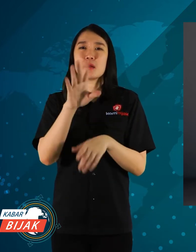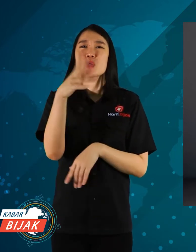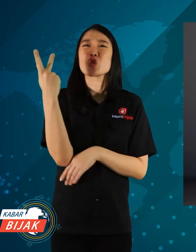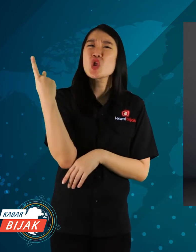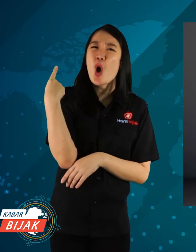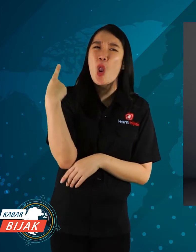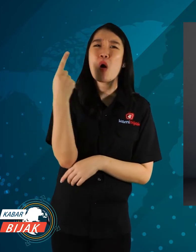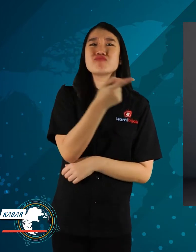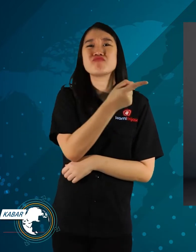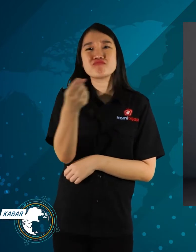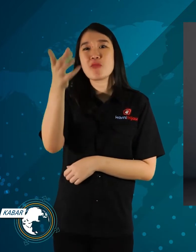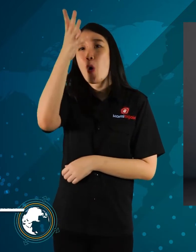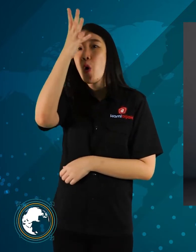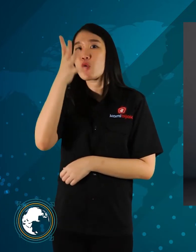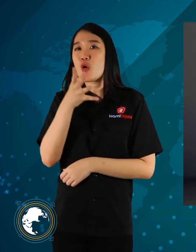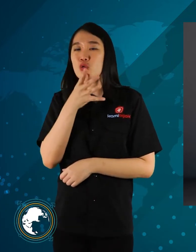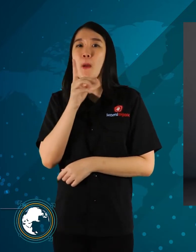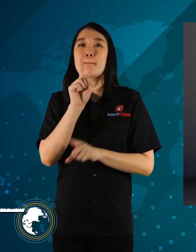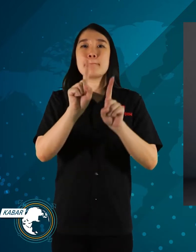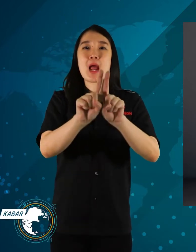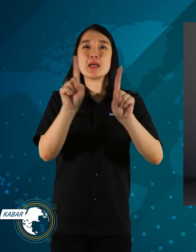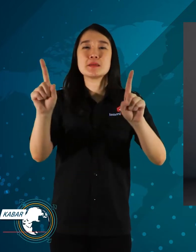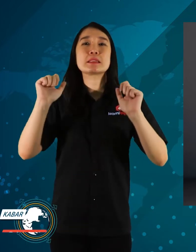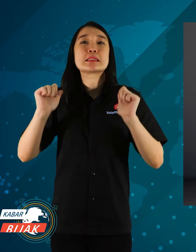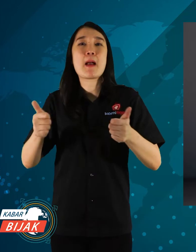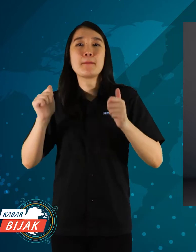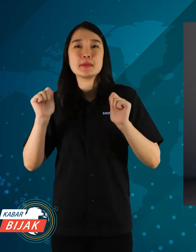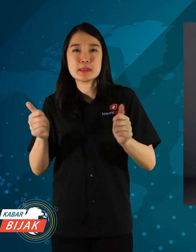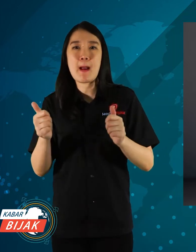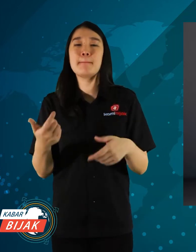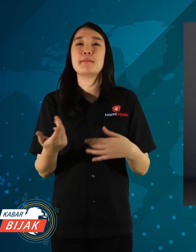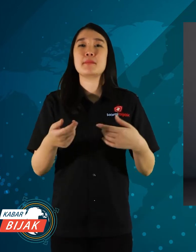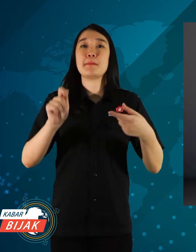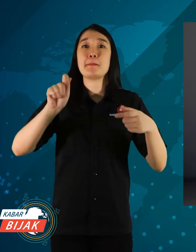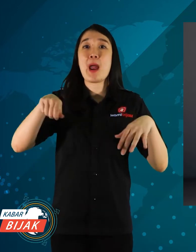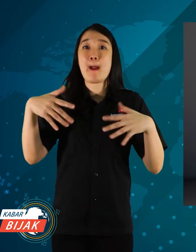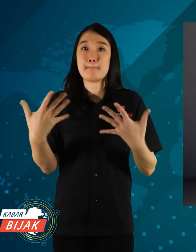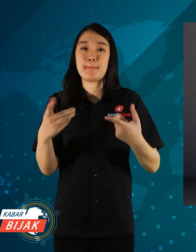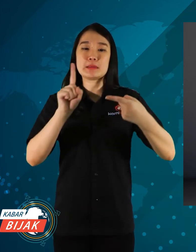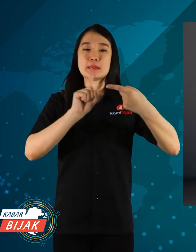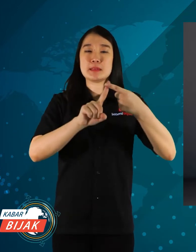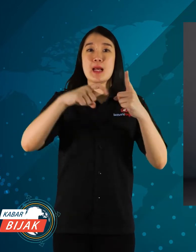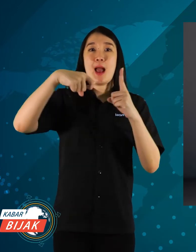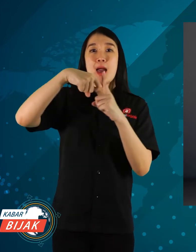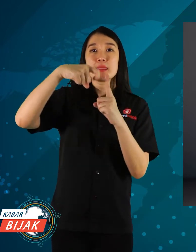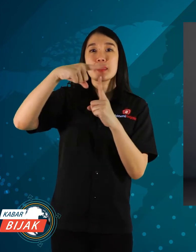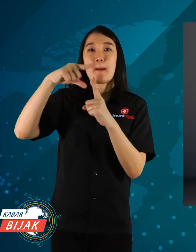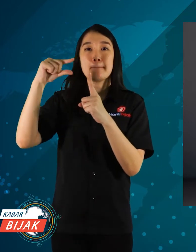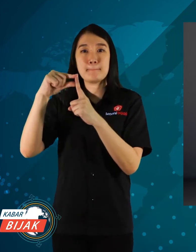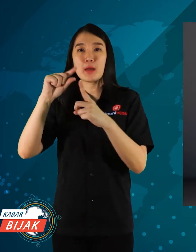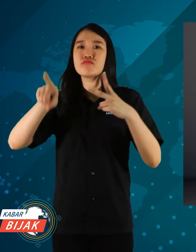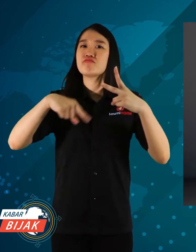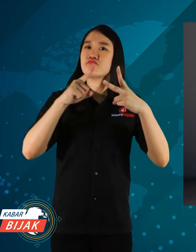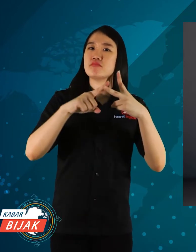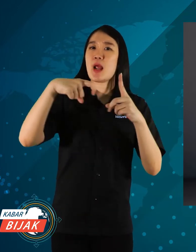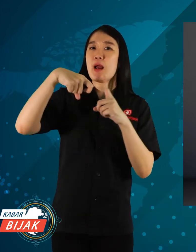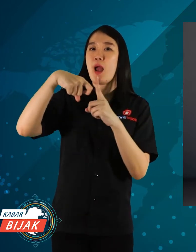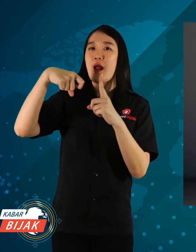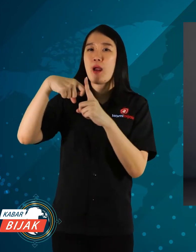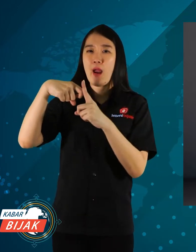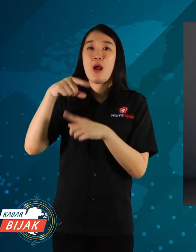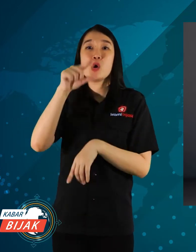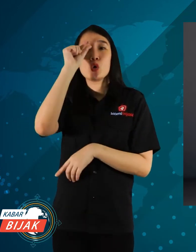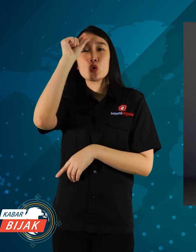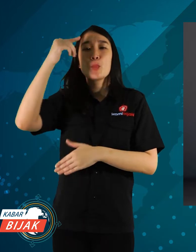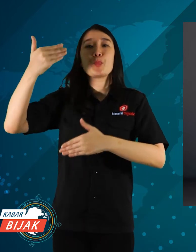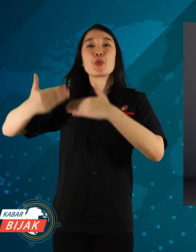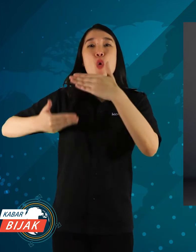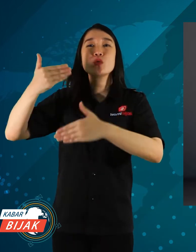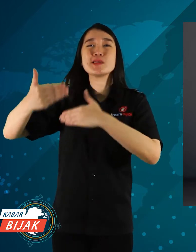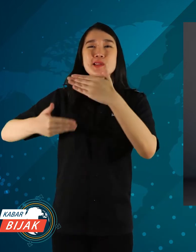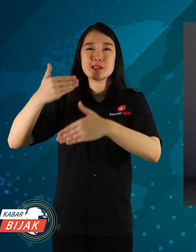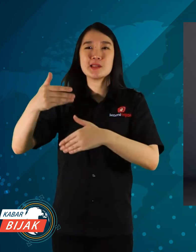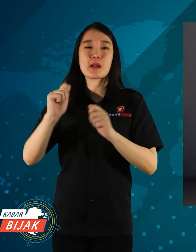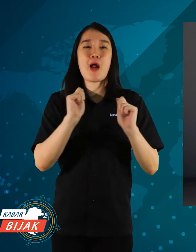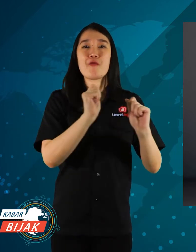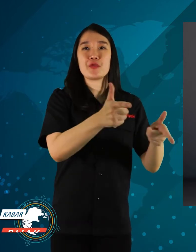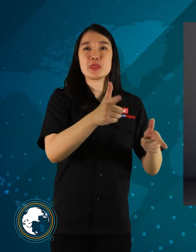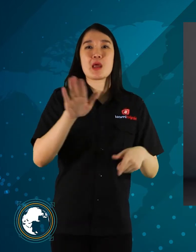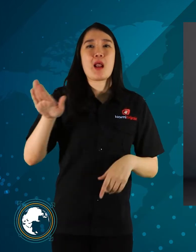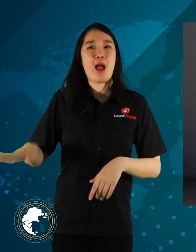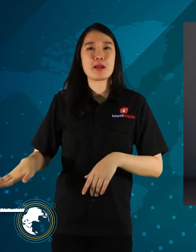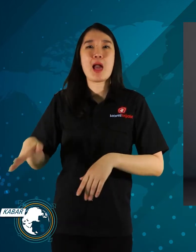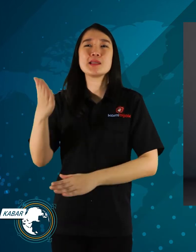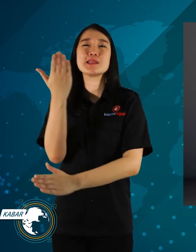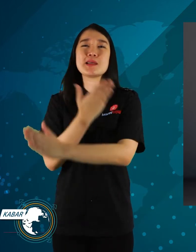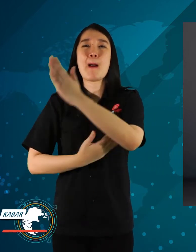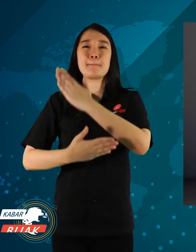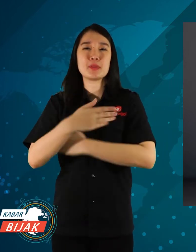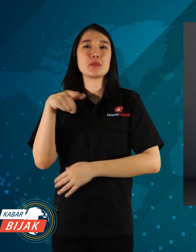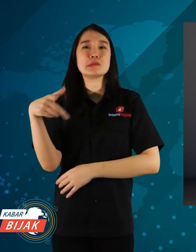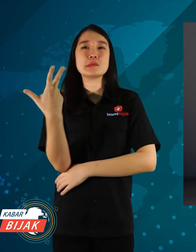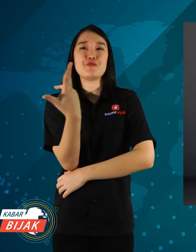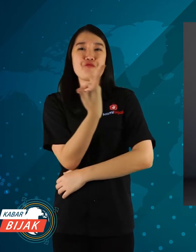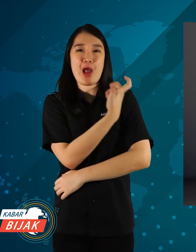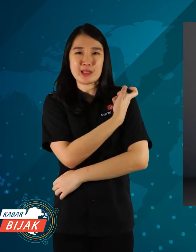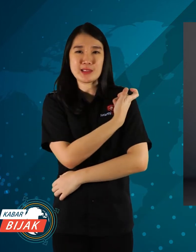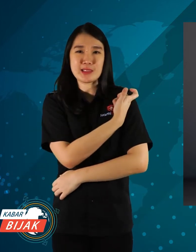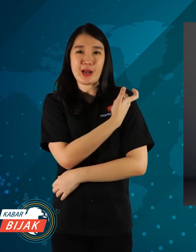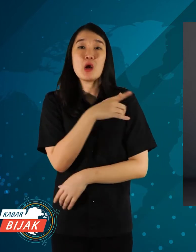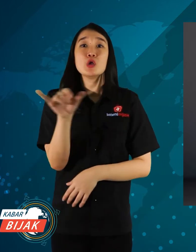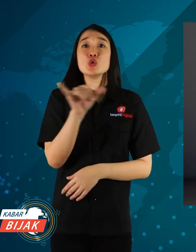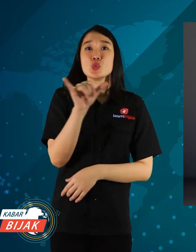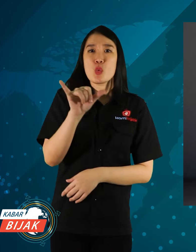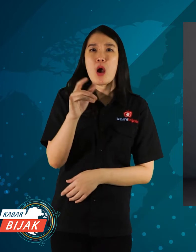orangtua masing-masing tolong mempersiapkan KTP atau KK untuk memproses pendaftaran vaksinasi anak,